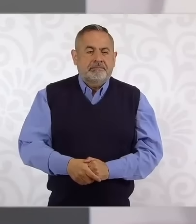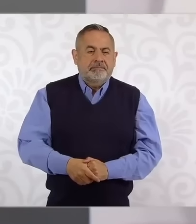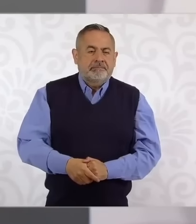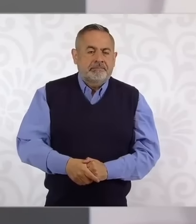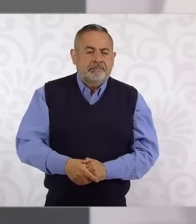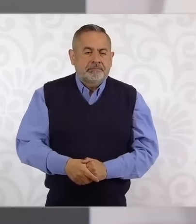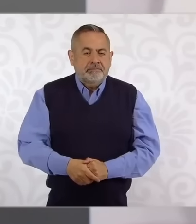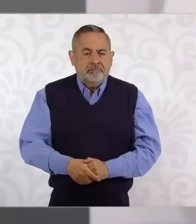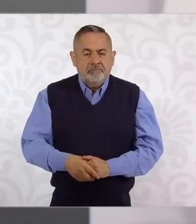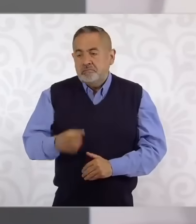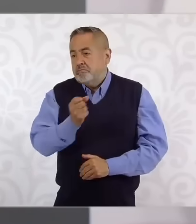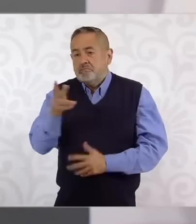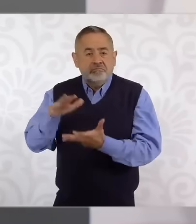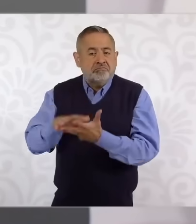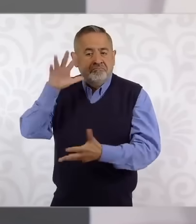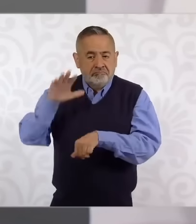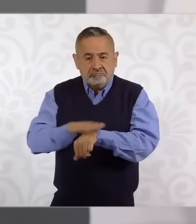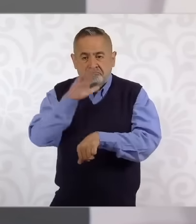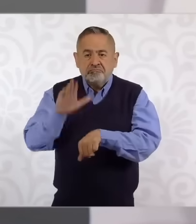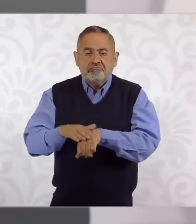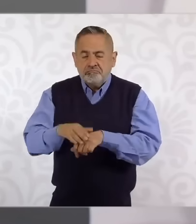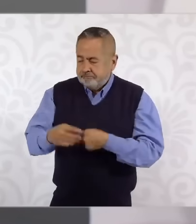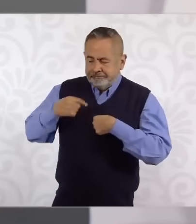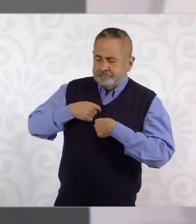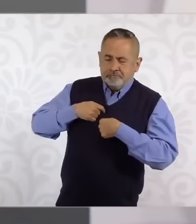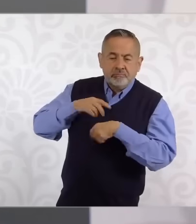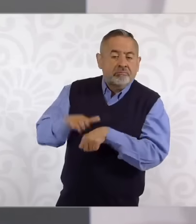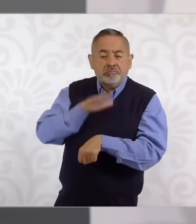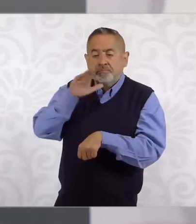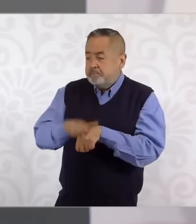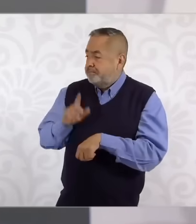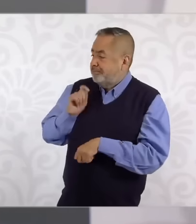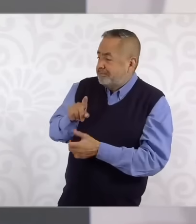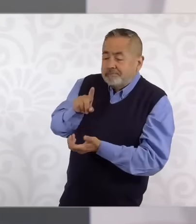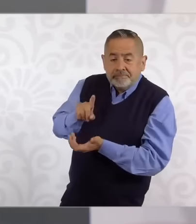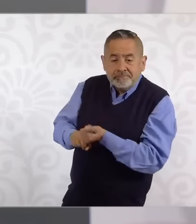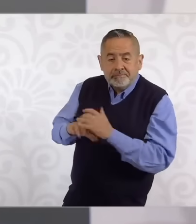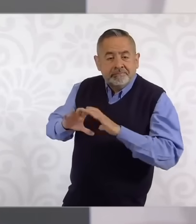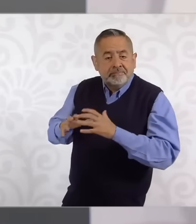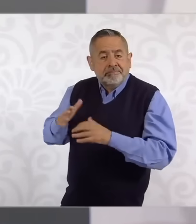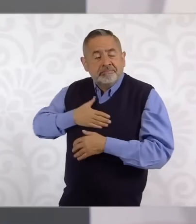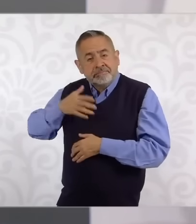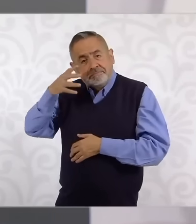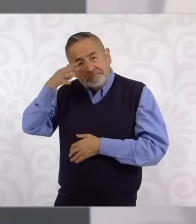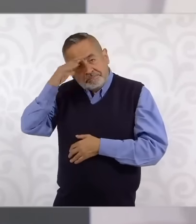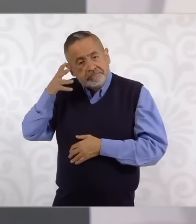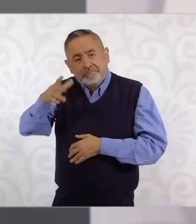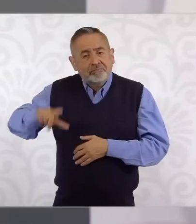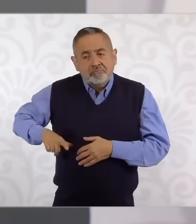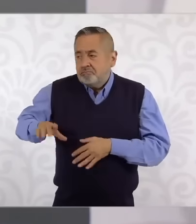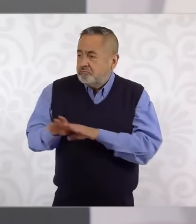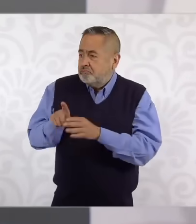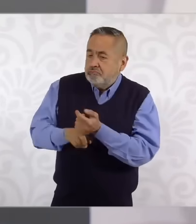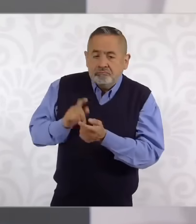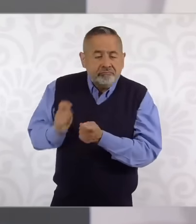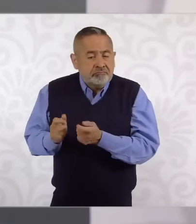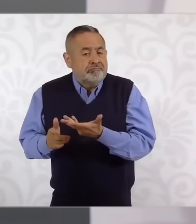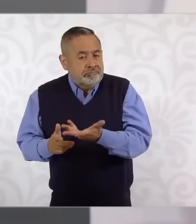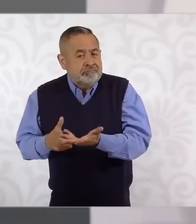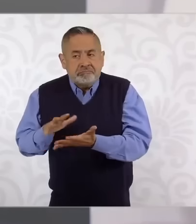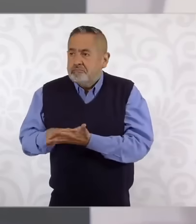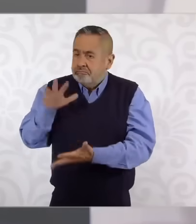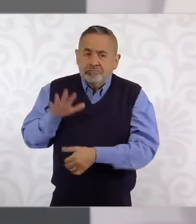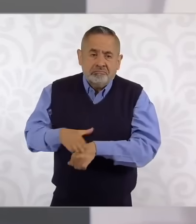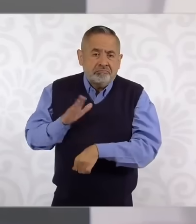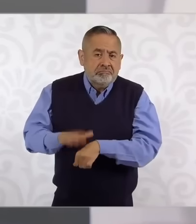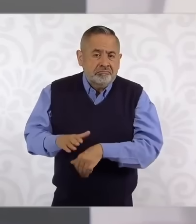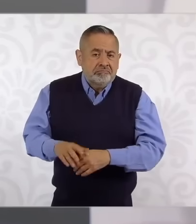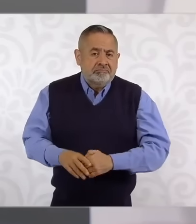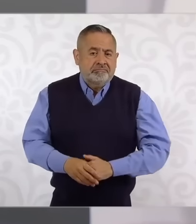si hay una aprobación mayoritaria no solo a mi persona, sino lo que representamos como proyecto.